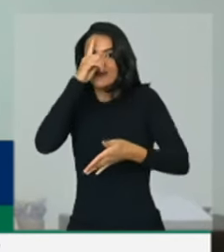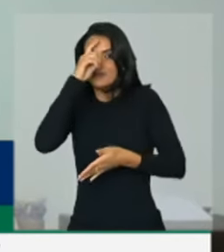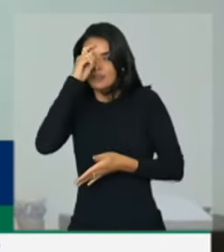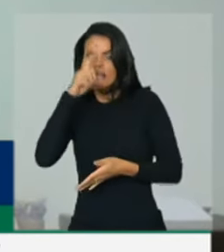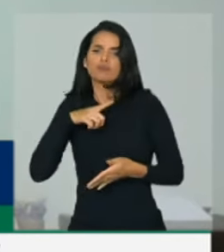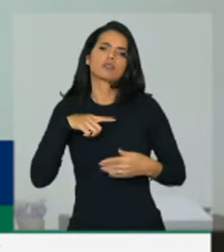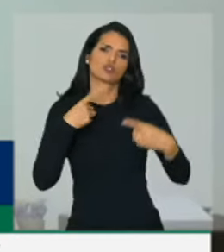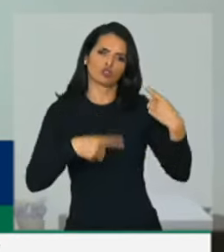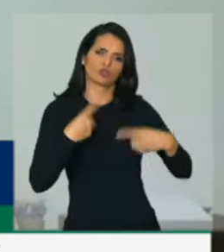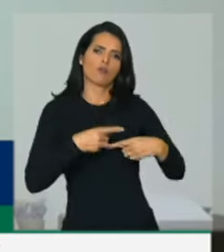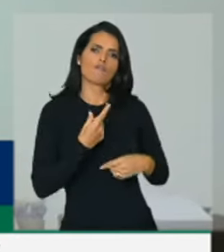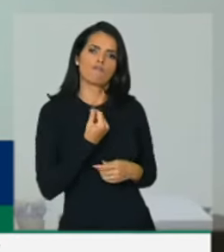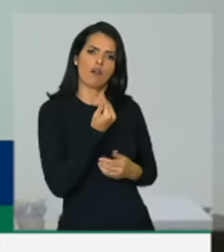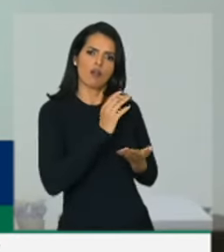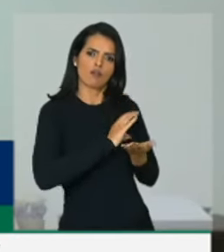DESSES LEITOS, QUE É A... MEDIANTE A ISENÇÃO FISCAL